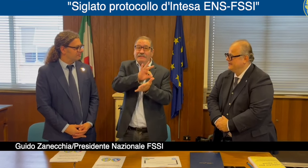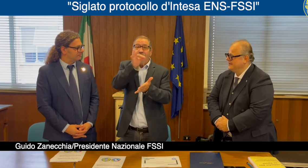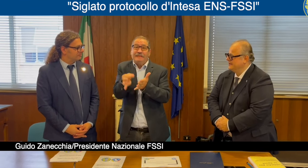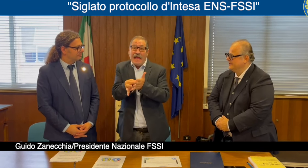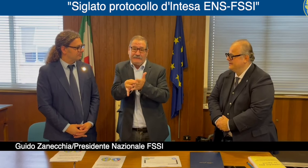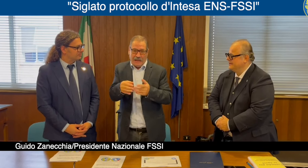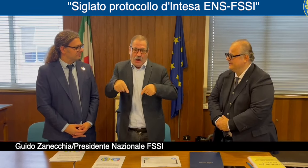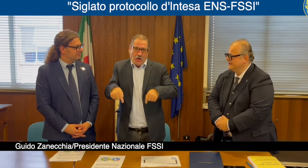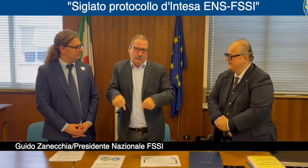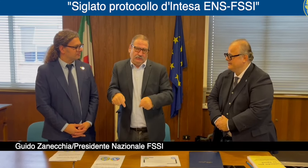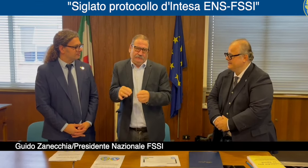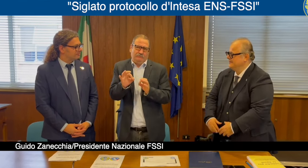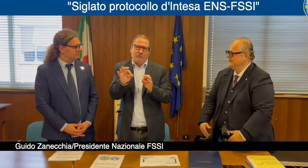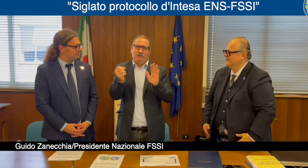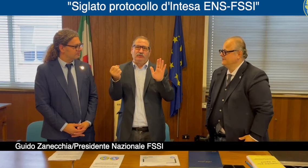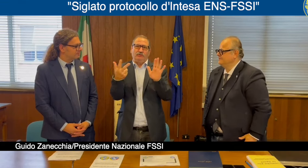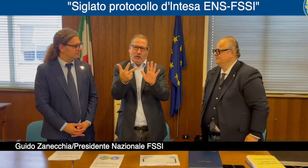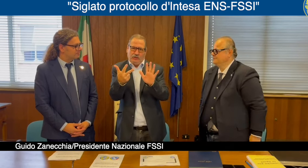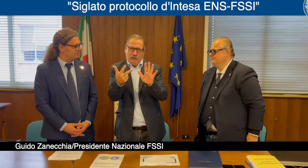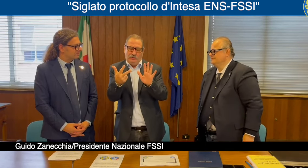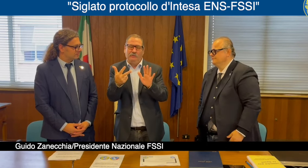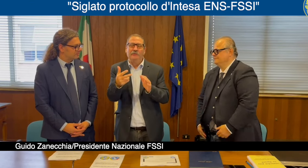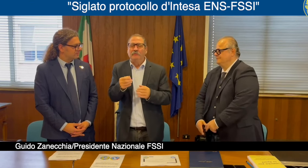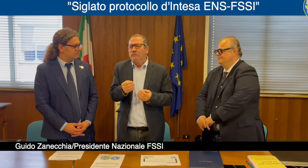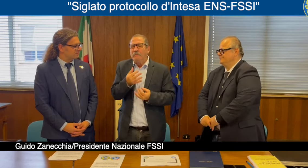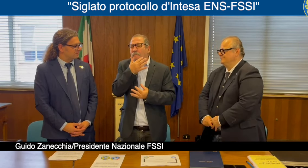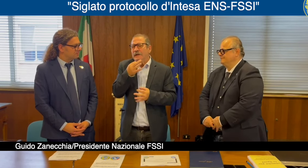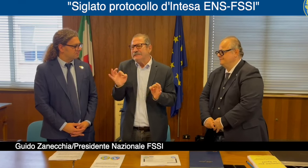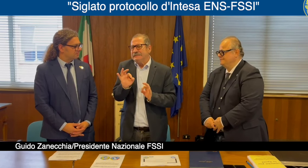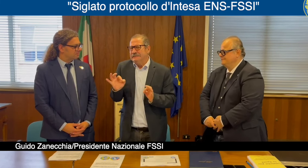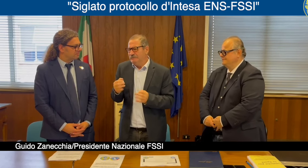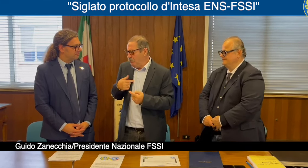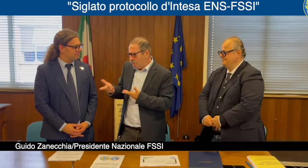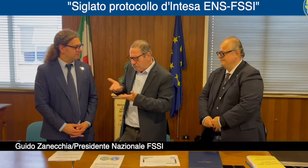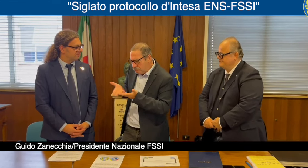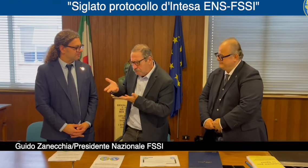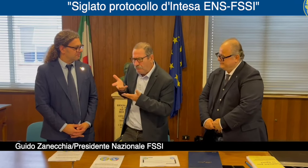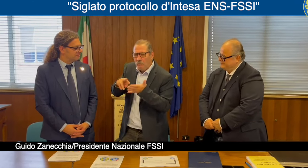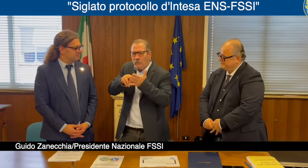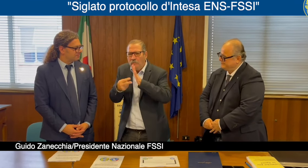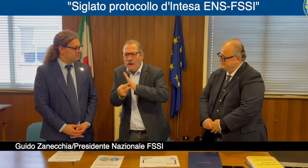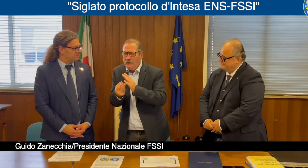La data di oggi, 18 novembre, segna un bellissimo evento; durante la collaborazione tra ENS e FSSI